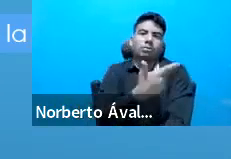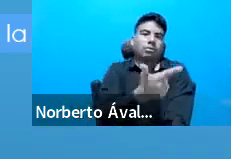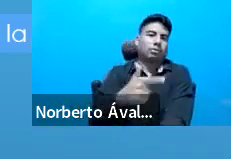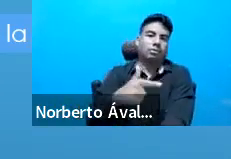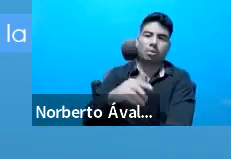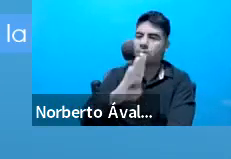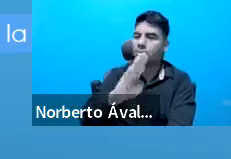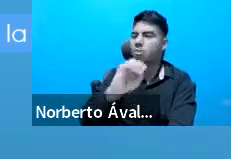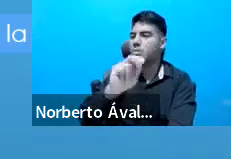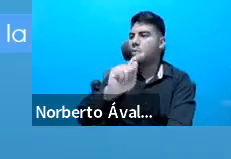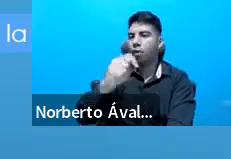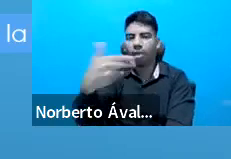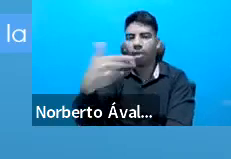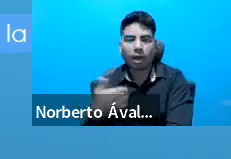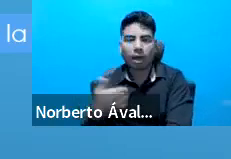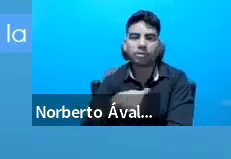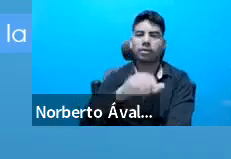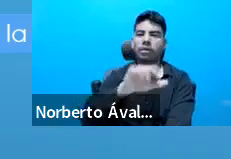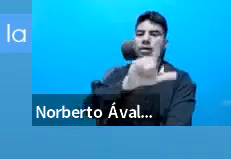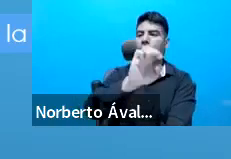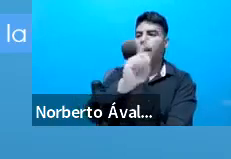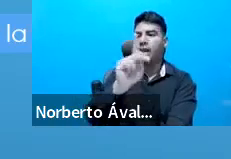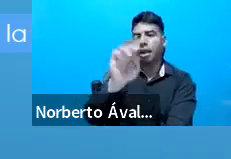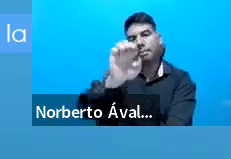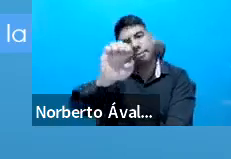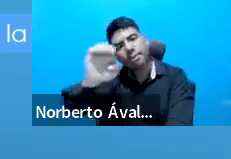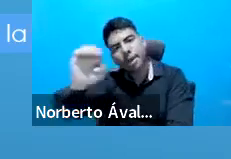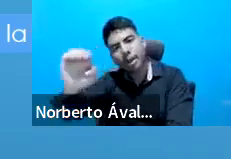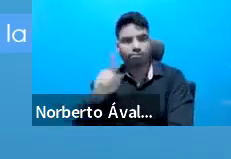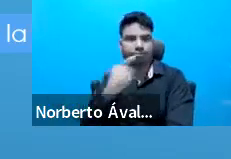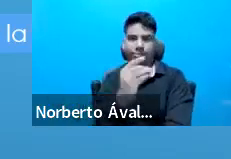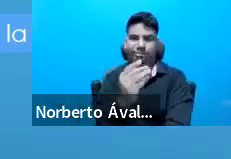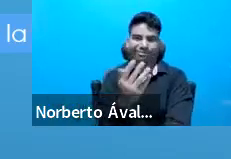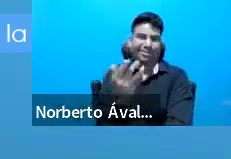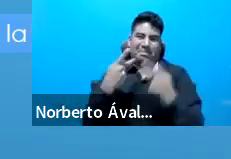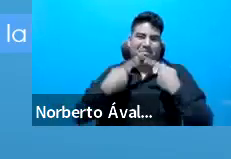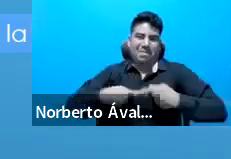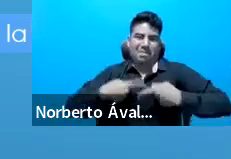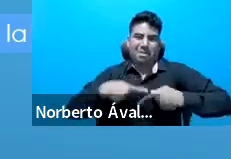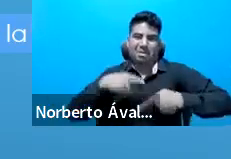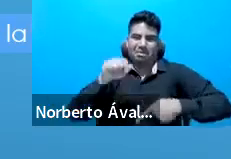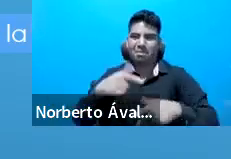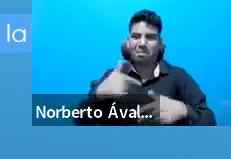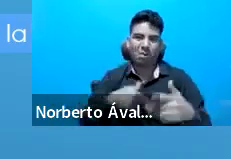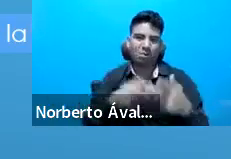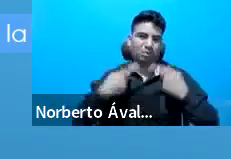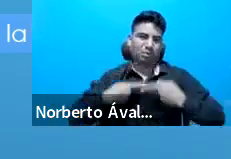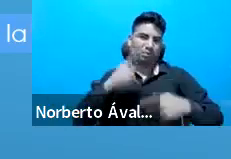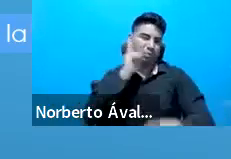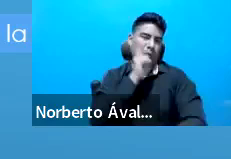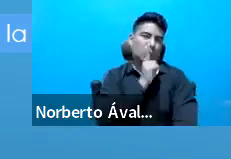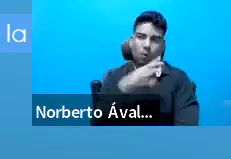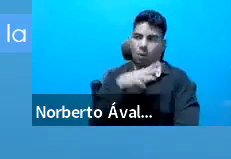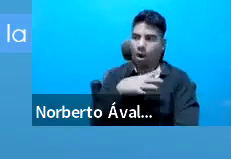el Abad, le o Bonet y el Abad de Lp, que empiezan a educar a personas sordas a través de las lenguas de señas entonces se consiguió considera como una considera como una época